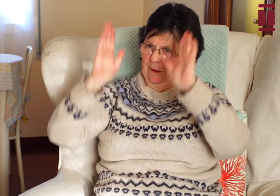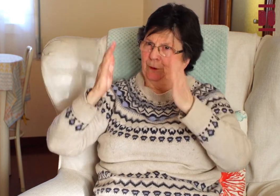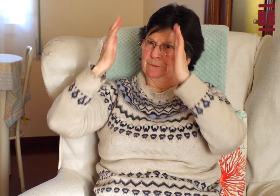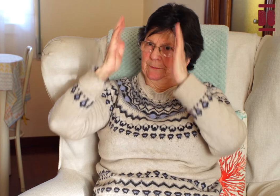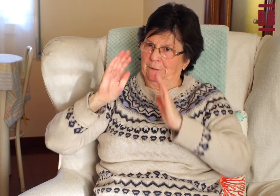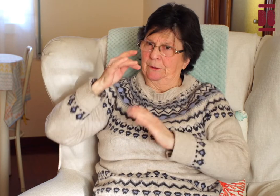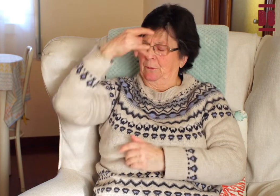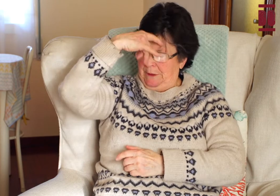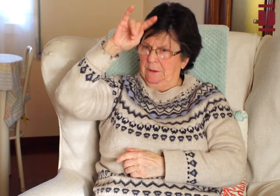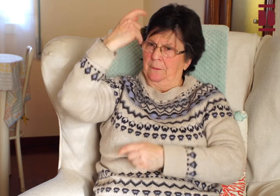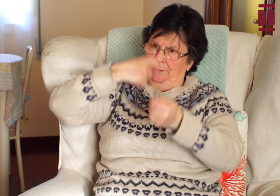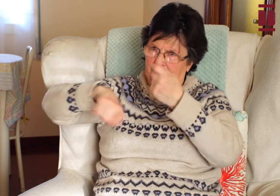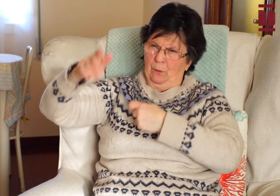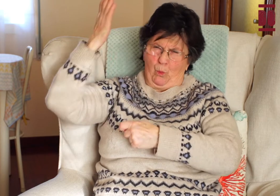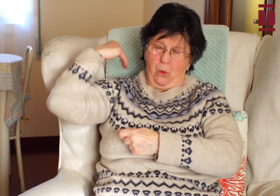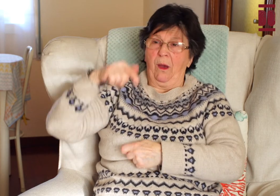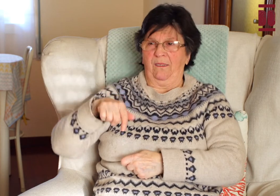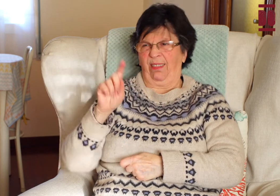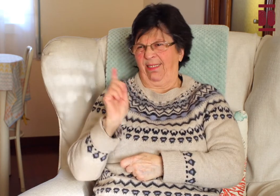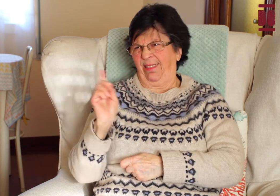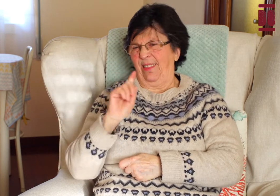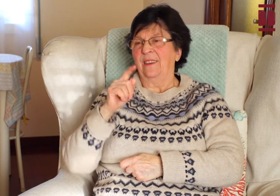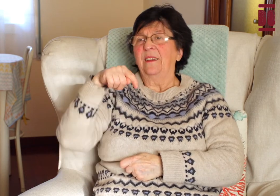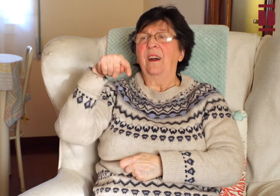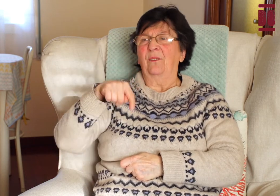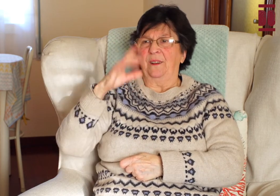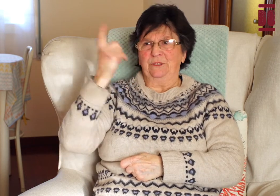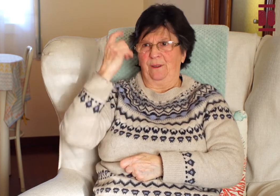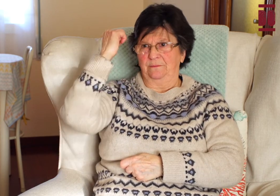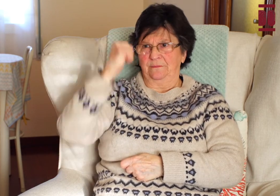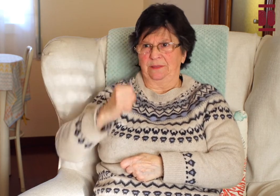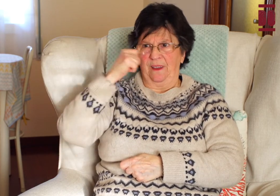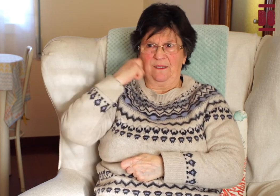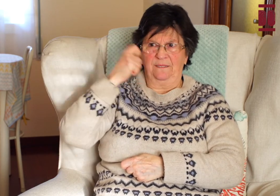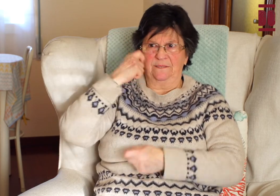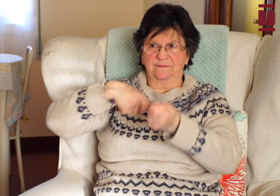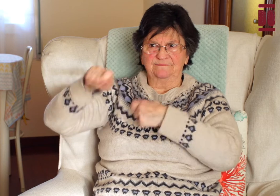Allí se vendían burros, caballos, vacas. En aquellos años, ahora ya no. Ahora se venden animales de raza,